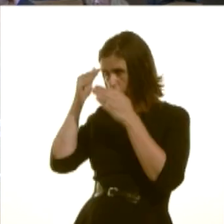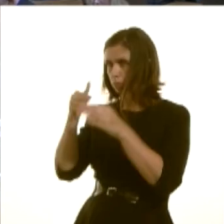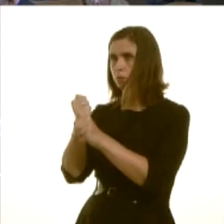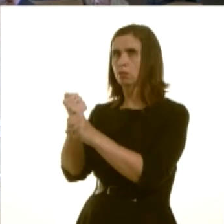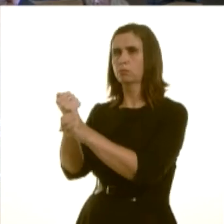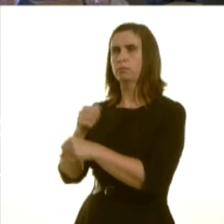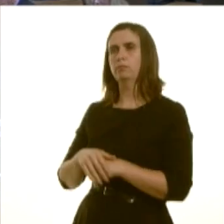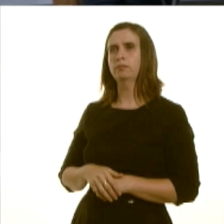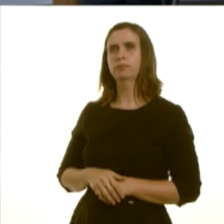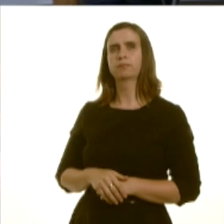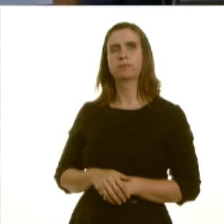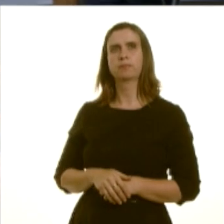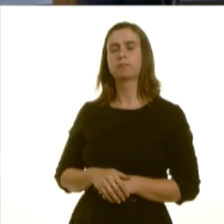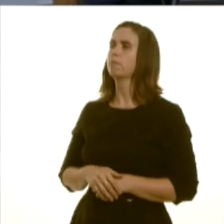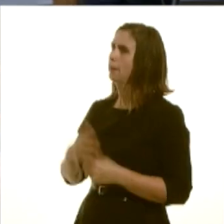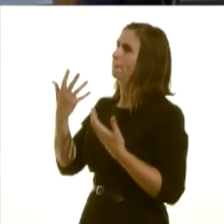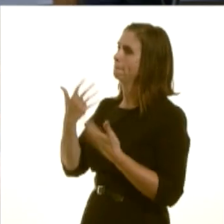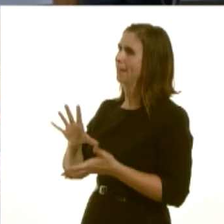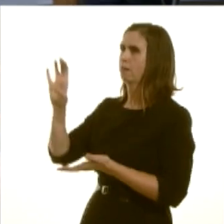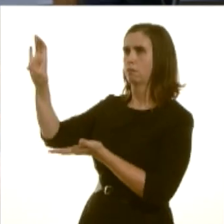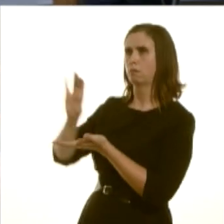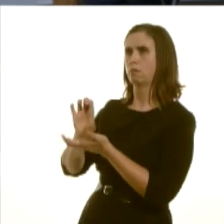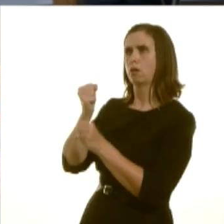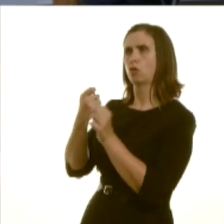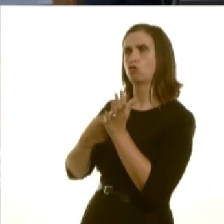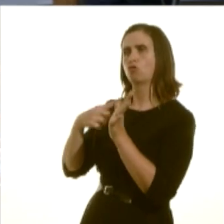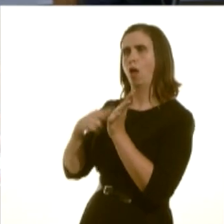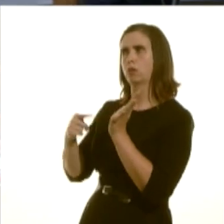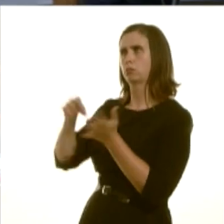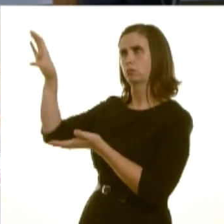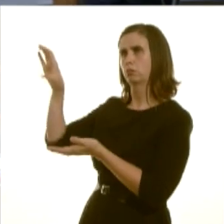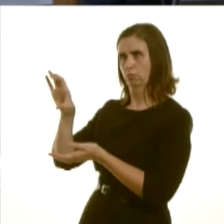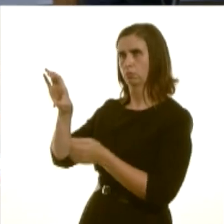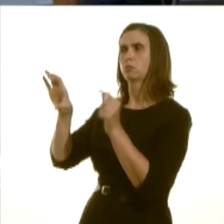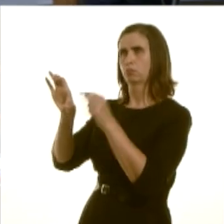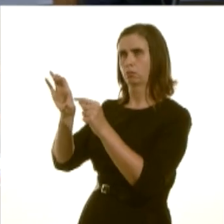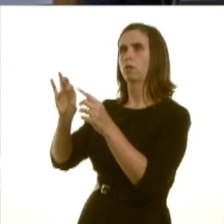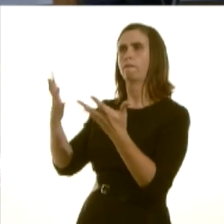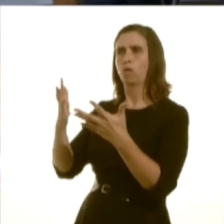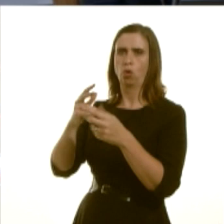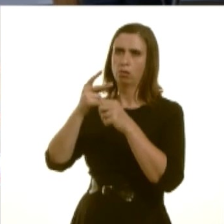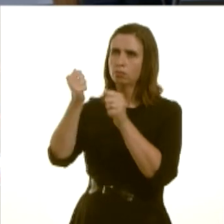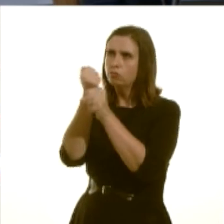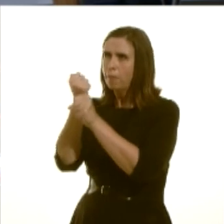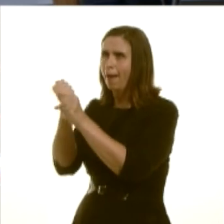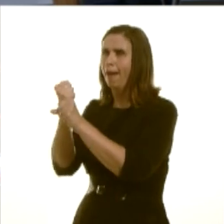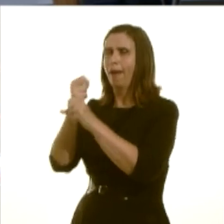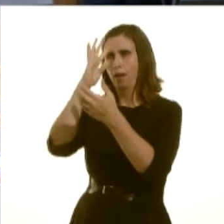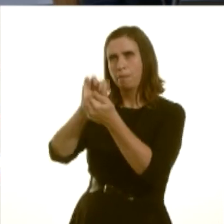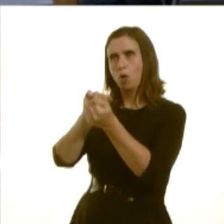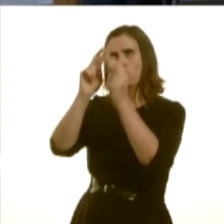am gynllun grant a fydd yn helpu cynnal senotaffau ar draws Cymru i gyd. Bydd grantiau lan i